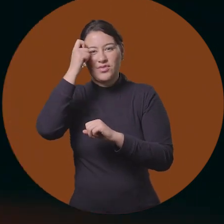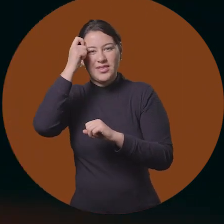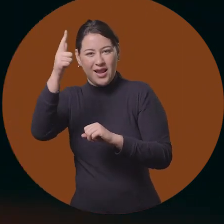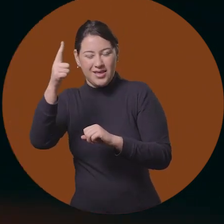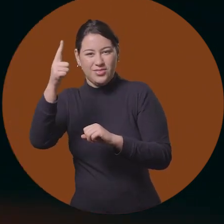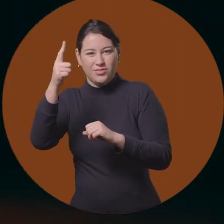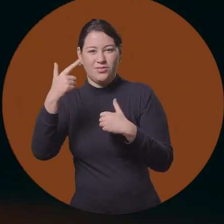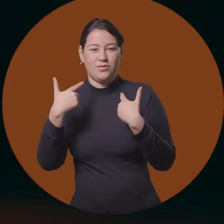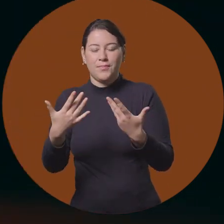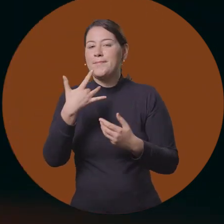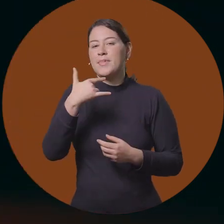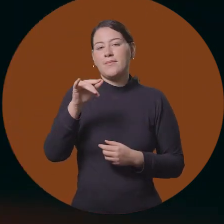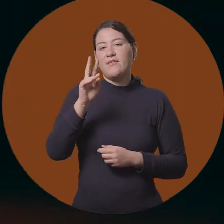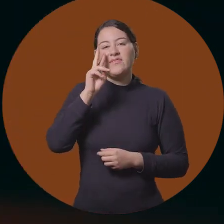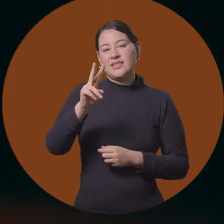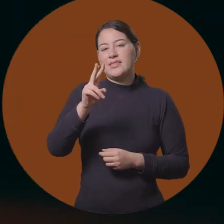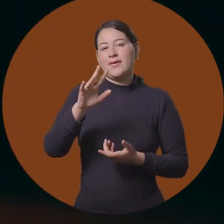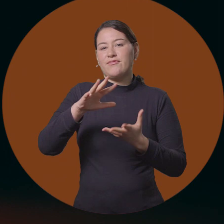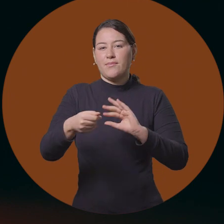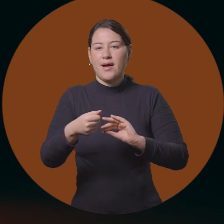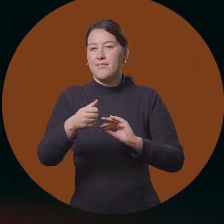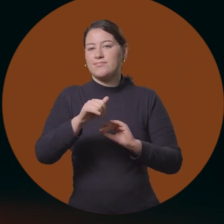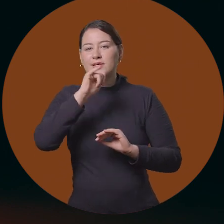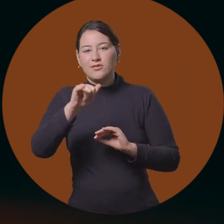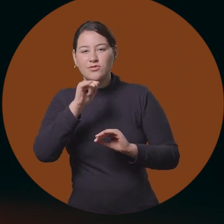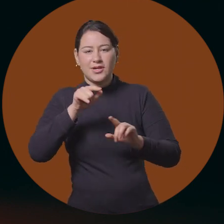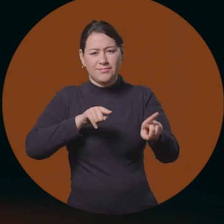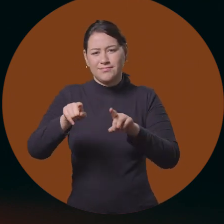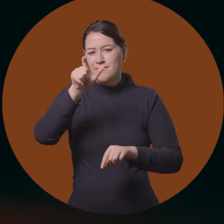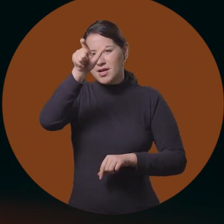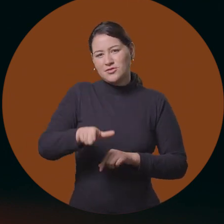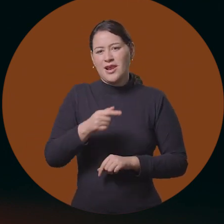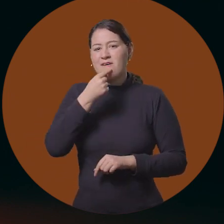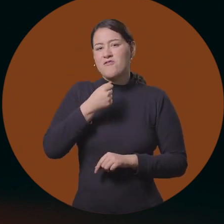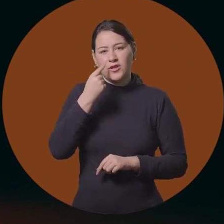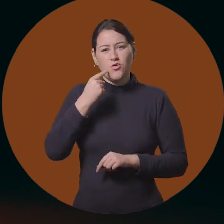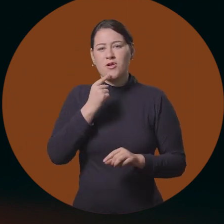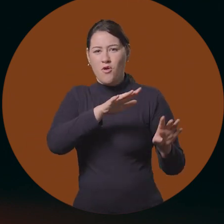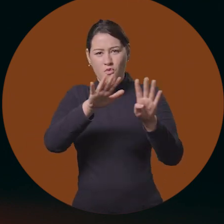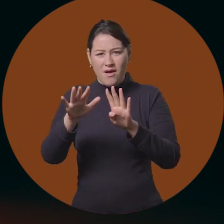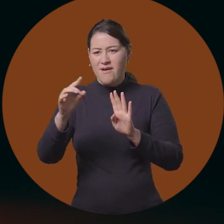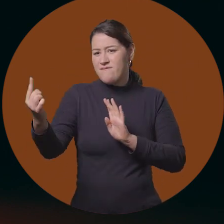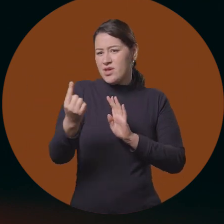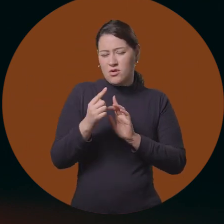El ejemplo sería, ¿viste esas historias de director técnico? Creo que pasó con Godín, el tipo era número 9 y vino un tipo y le dijo: